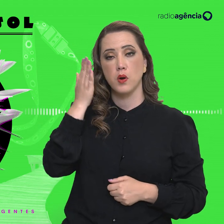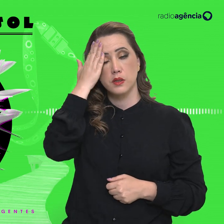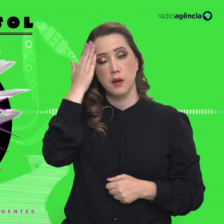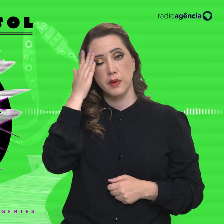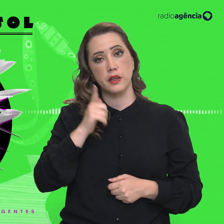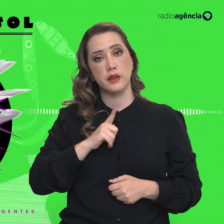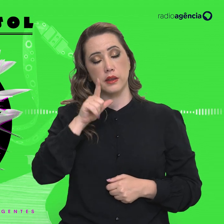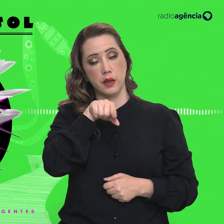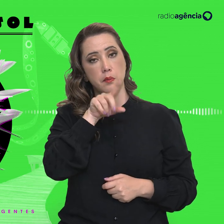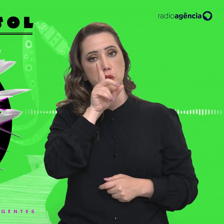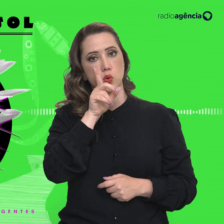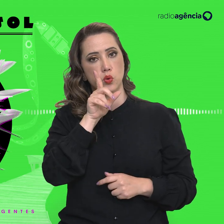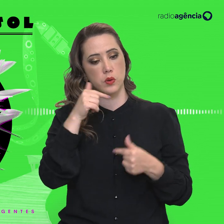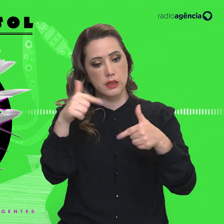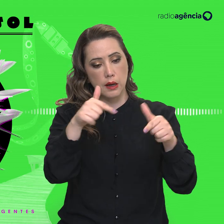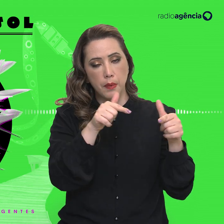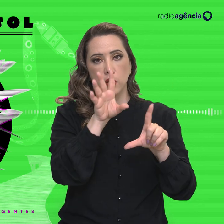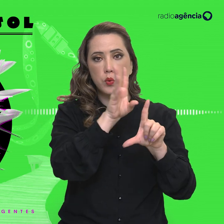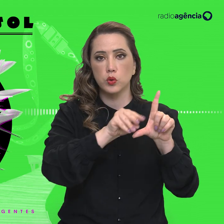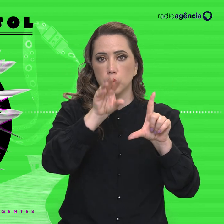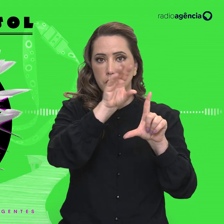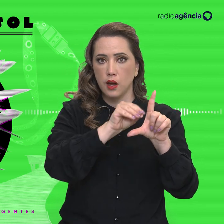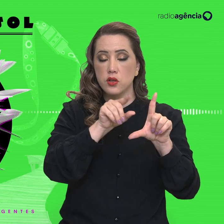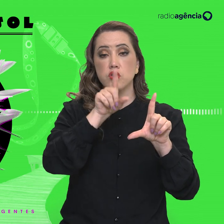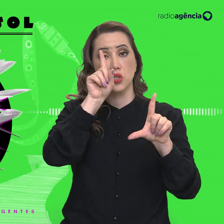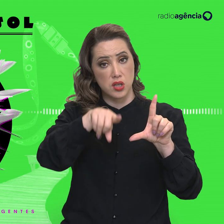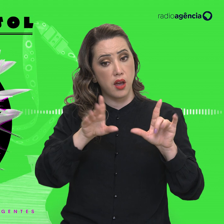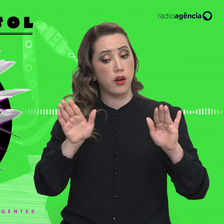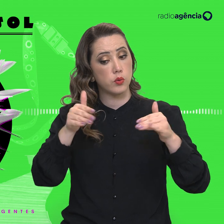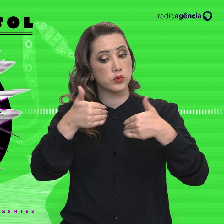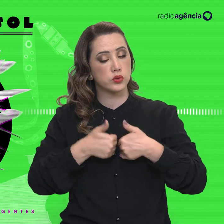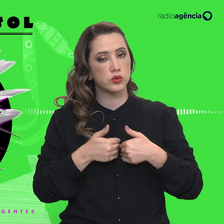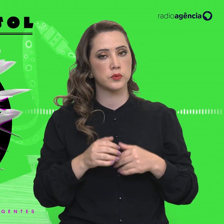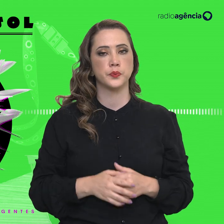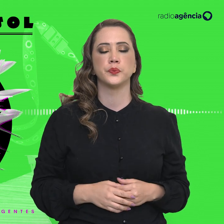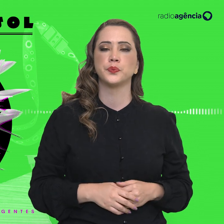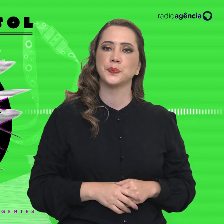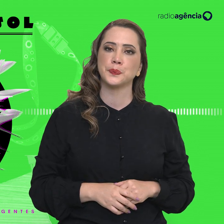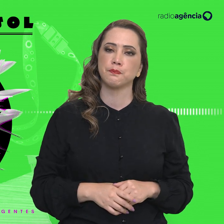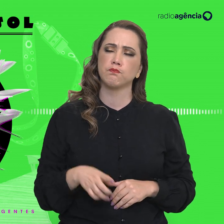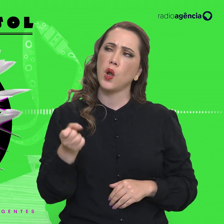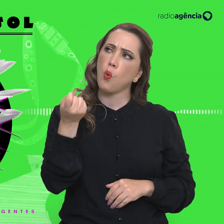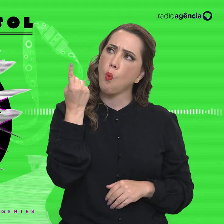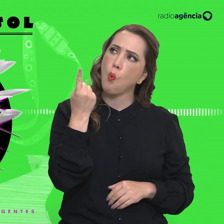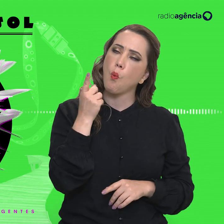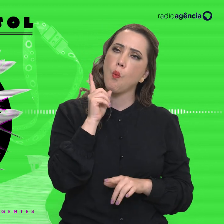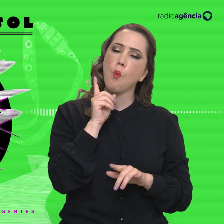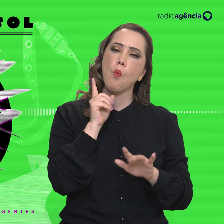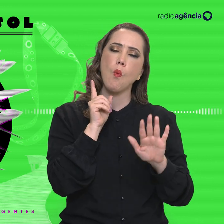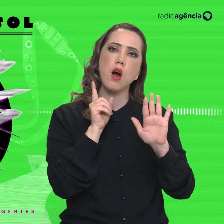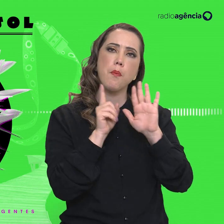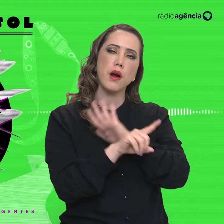essa era uma das minhas maiores dúvidas que foram sanadas! [internautas terminam de digitar] 🎶 [som de mensagem enviada] 🎶 [Patrícia] A partir de uma dúvida, o fórum foi além do senso comum.